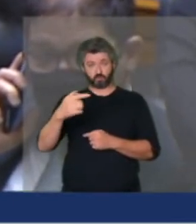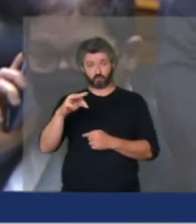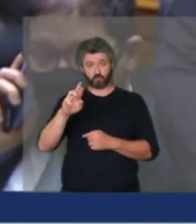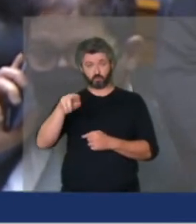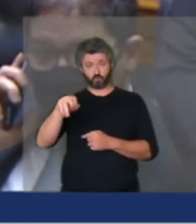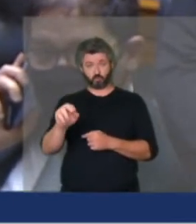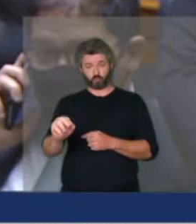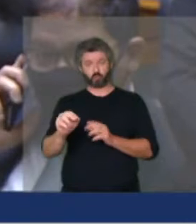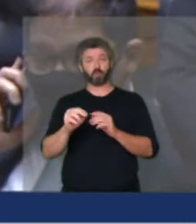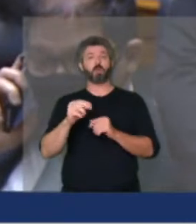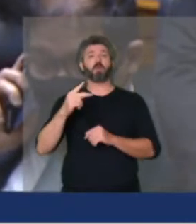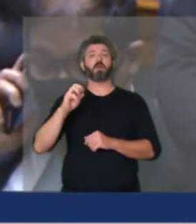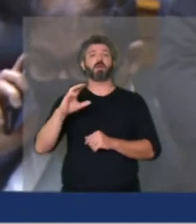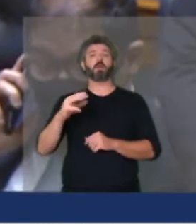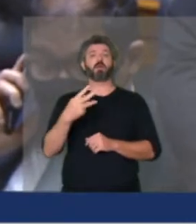TURNO A PEC--. EU APRESENTEI, SENHOR PRESIDENTE, UM POUCO